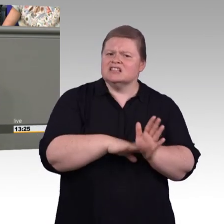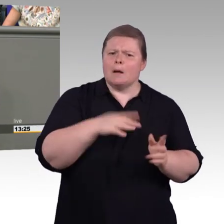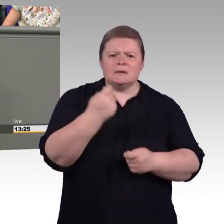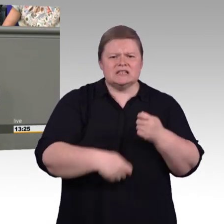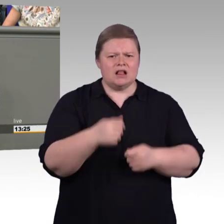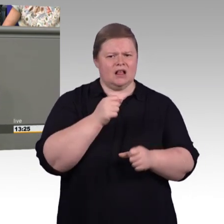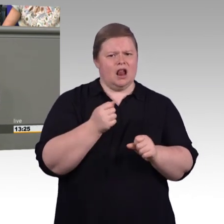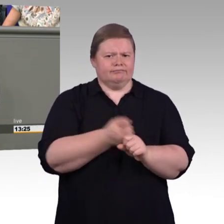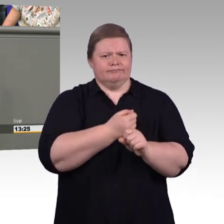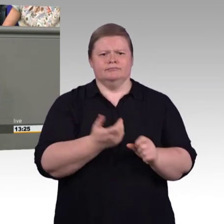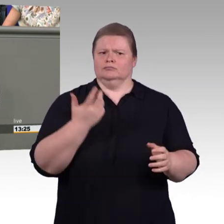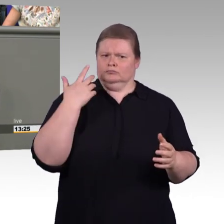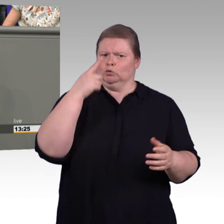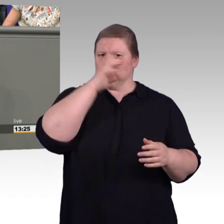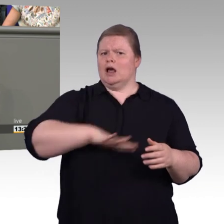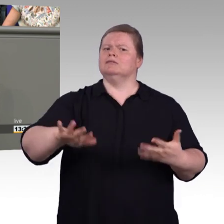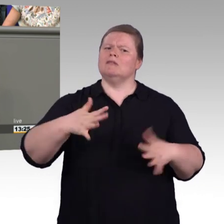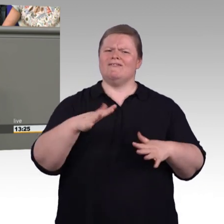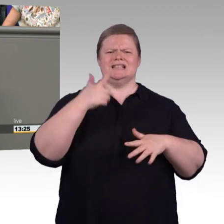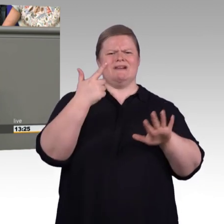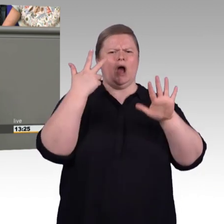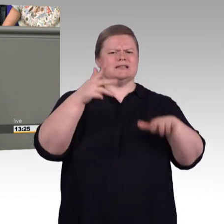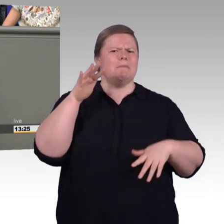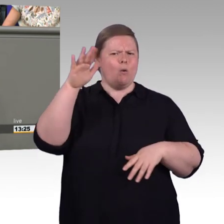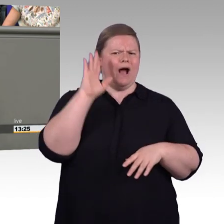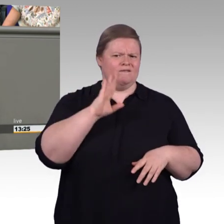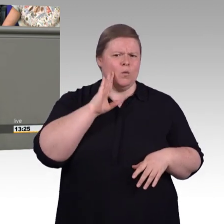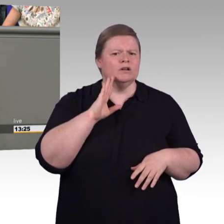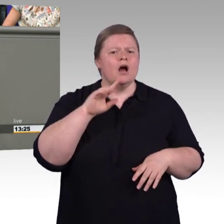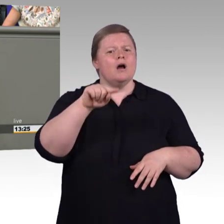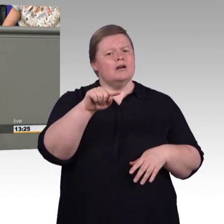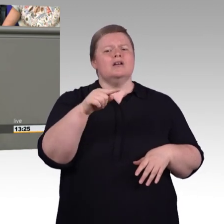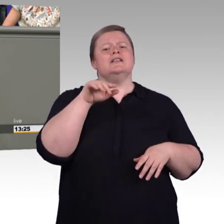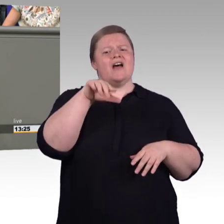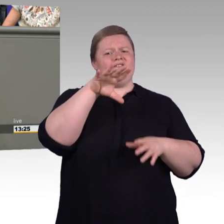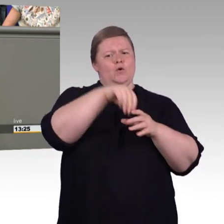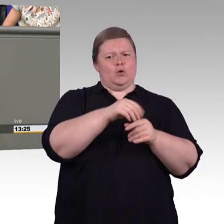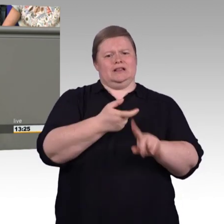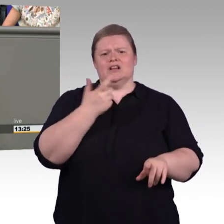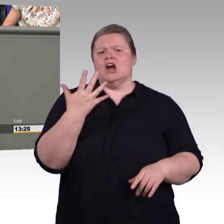Das sind also zwischen 230.000 und 460.000 Kindern im Jahr.